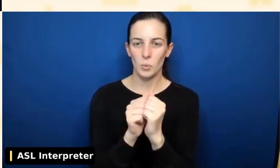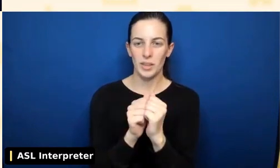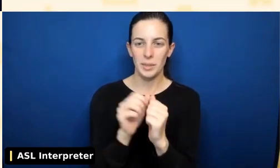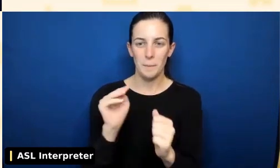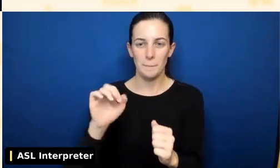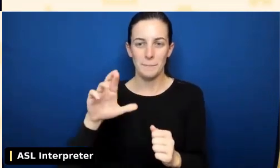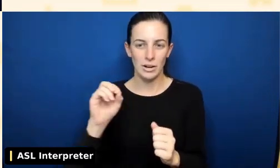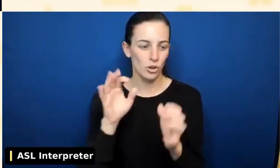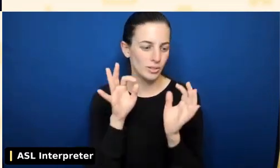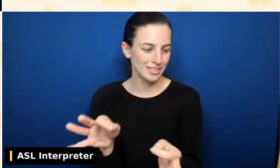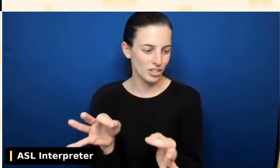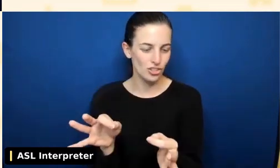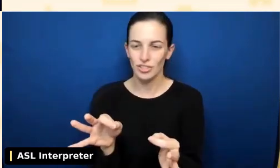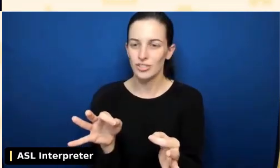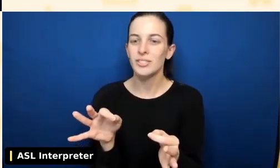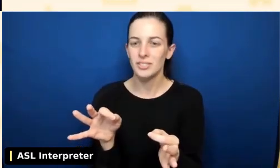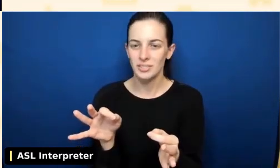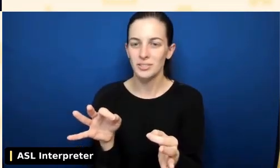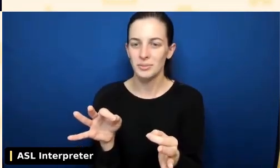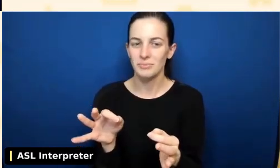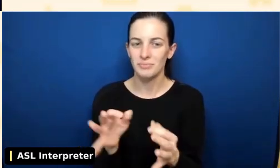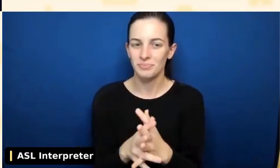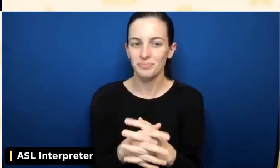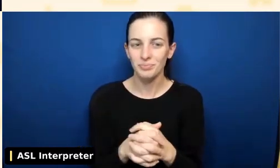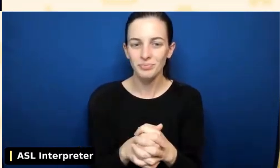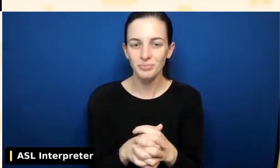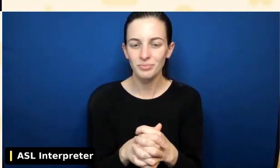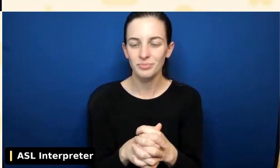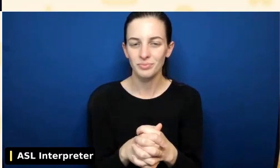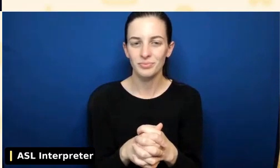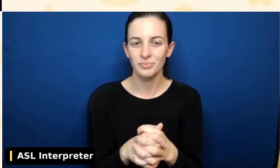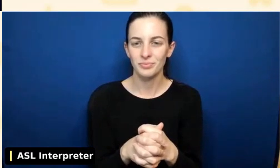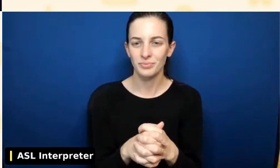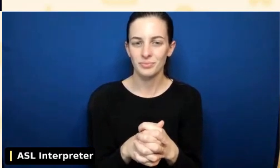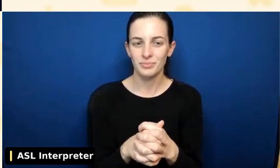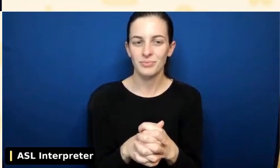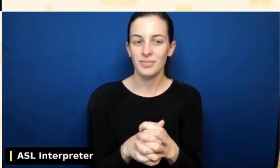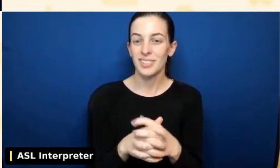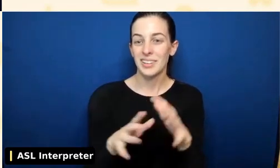Entonces, este primero, como ejemplo, está en la parte inferior izquierda de...